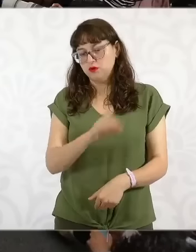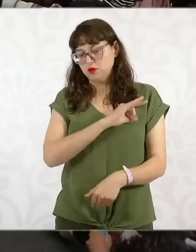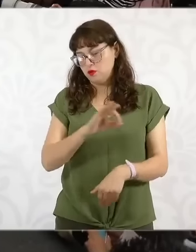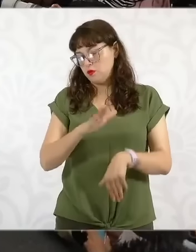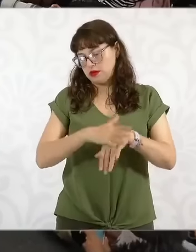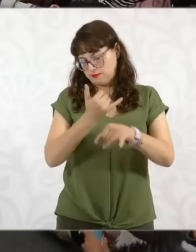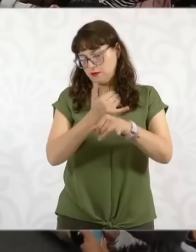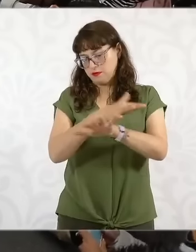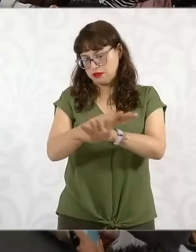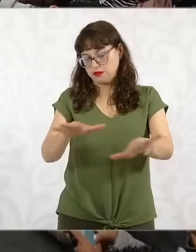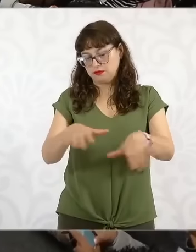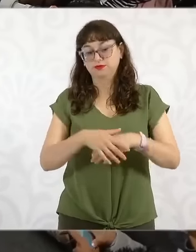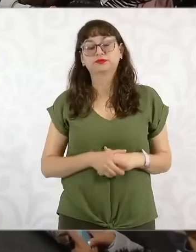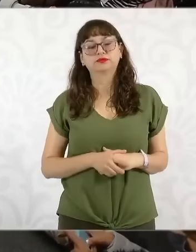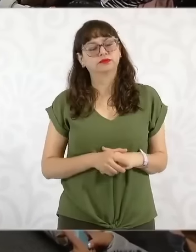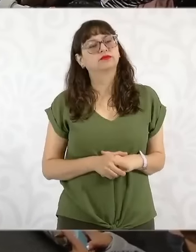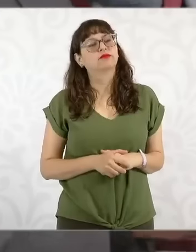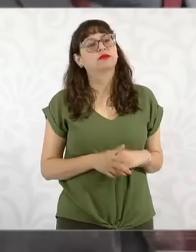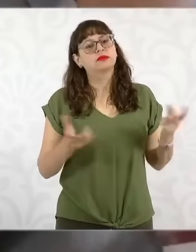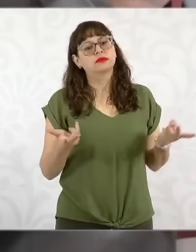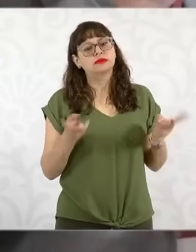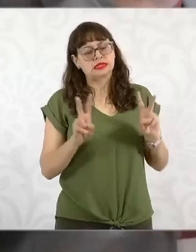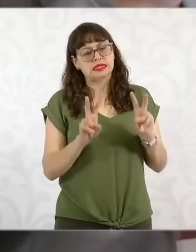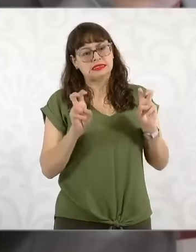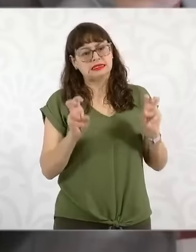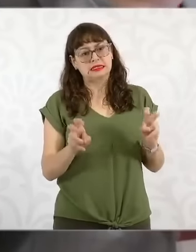Sabemos que es tema, obviamente sabemos del acompañamiento que le han brindado a la esposa,